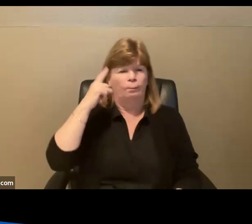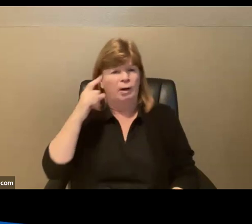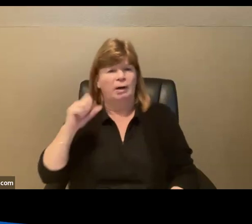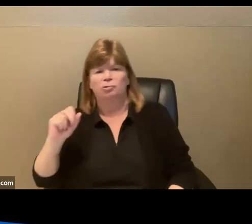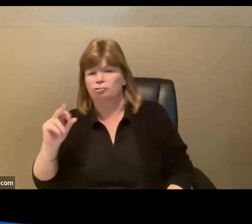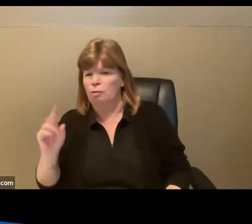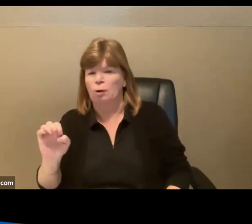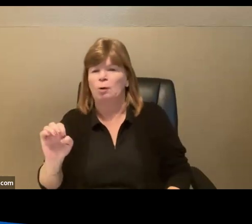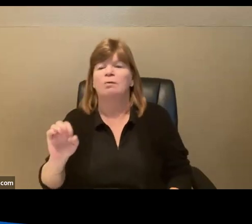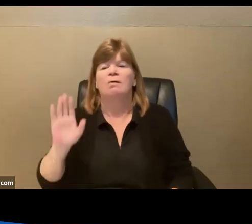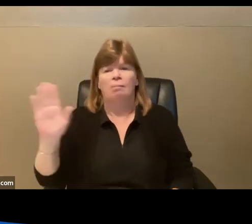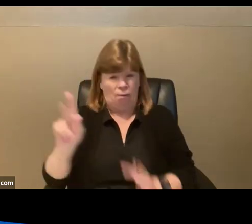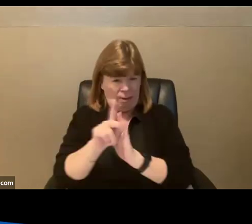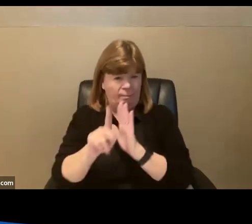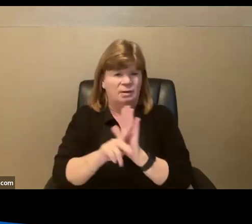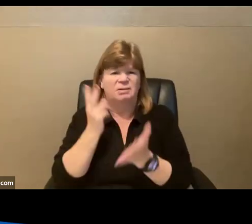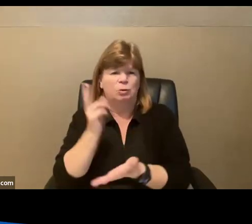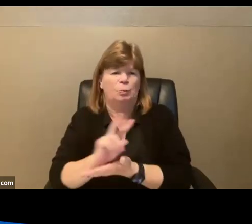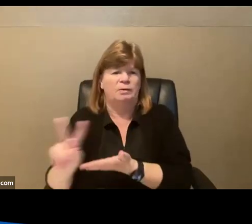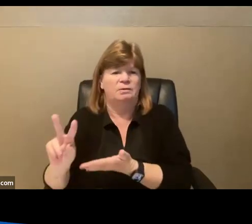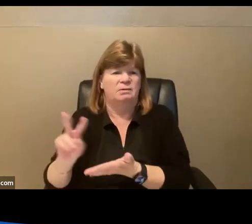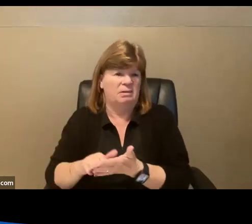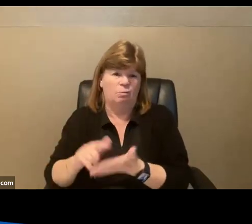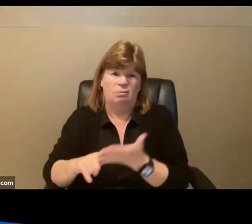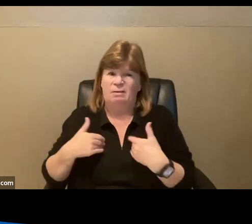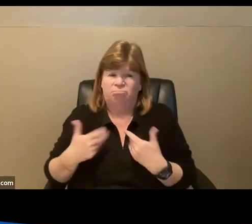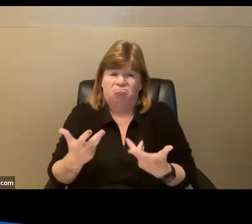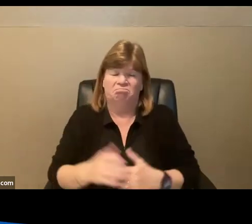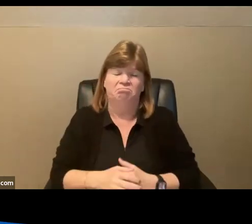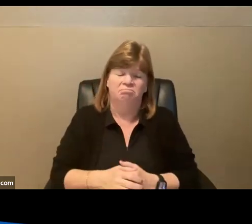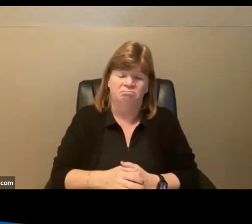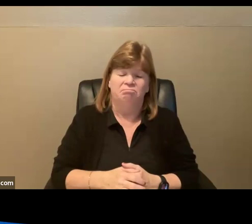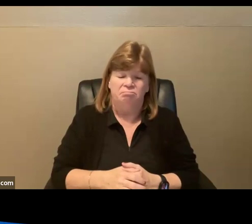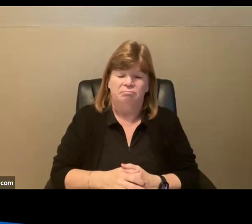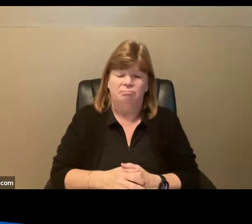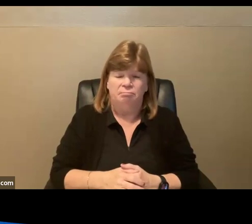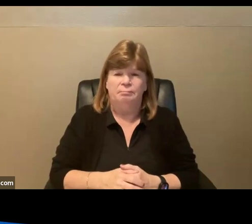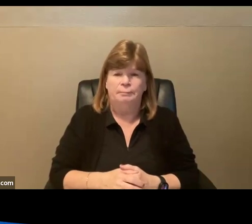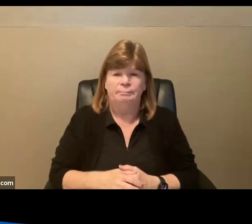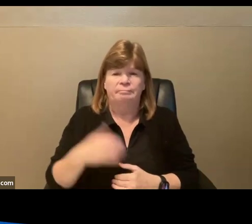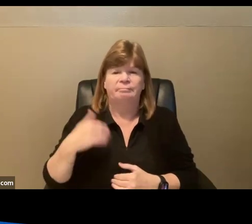Eso es lo que exige su política, y eso es lo que obtienen. Es simplemente desgarrador para la familia.